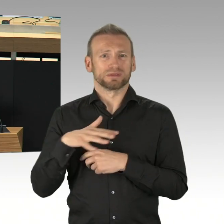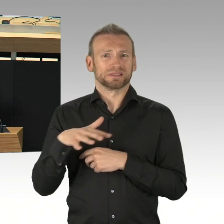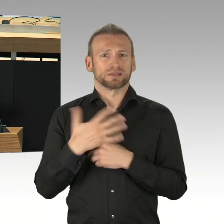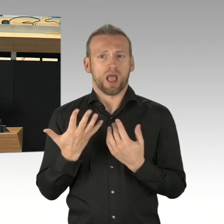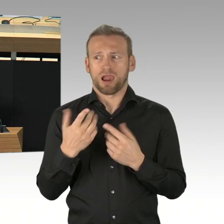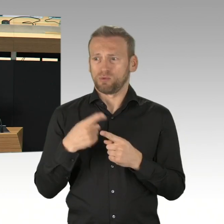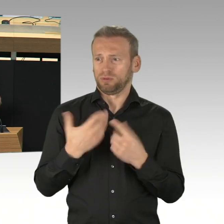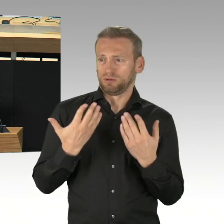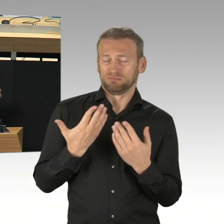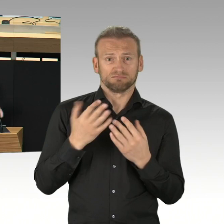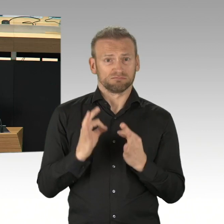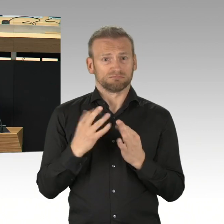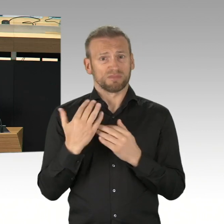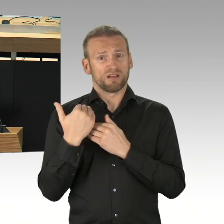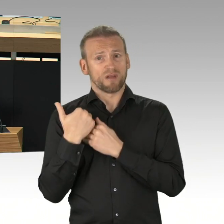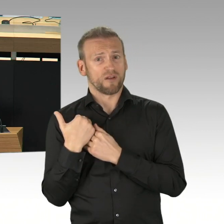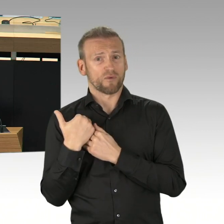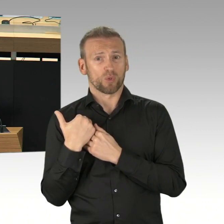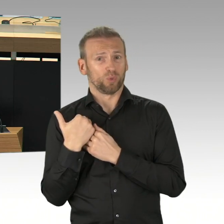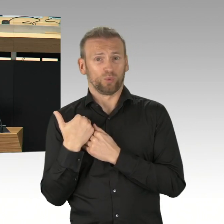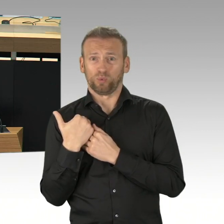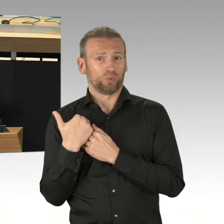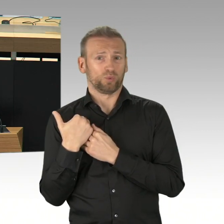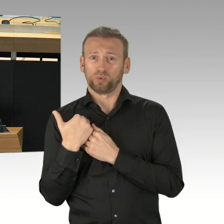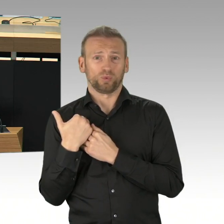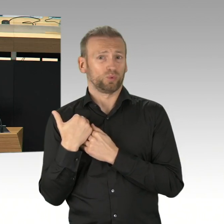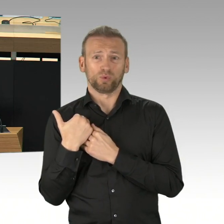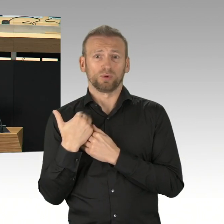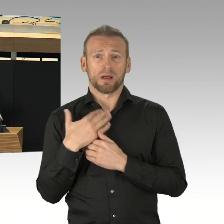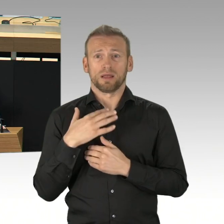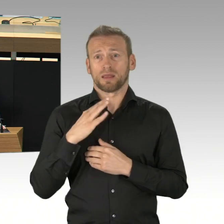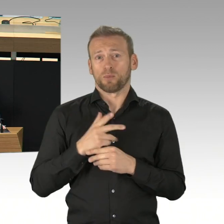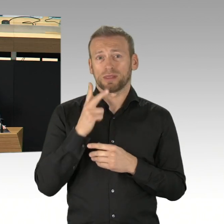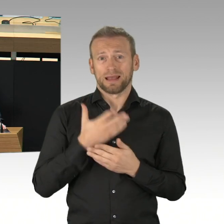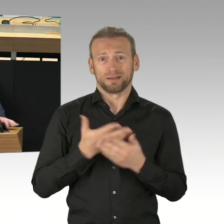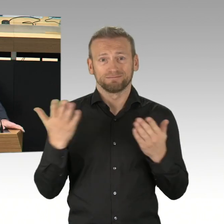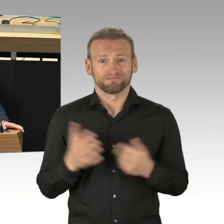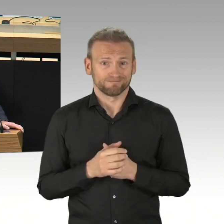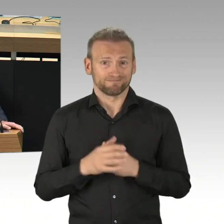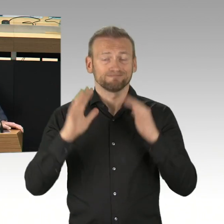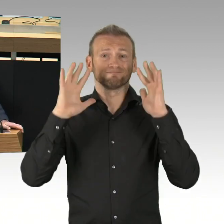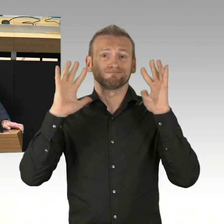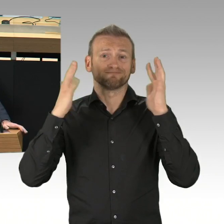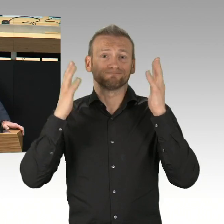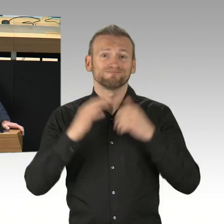die hier in Berlin eine bezahlbare Wohnung suchen, die können nicht so einfach Ihrer Wohnungsbaubremse entkommen.